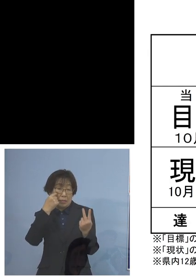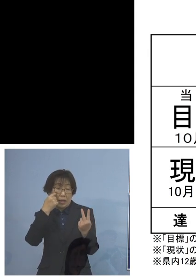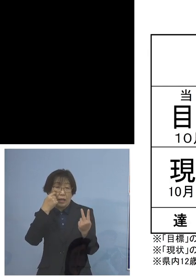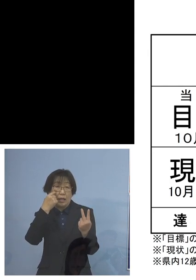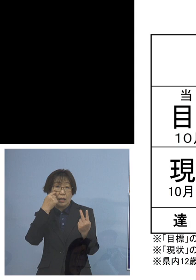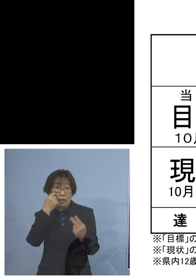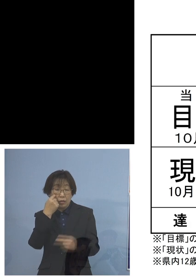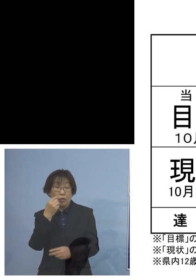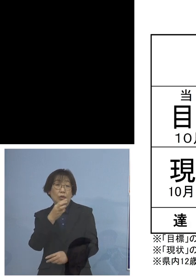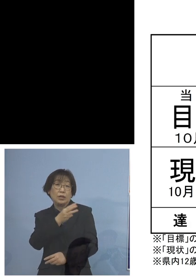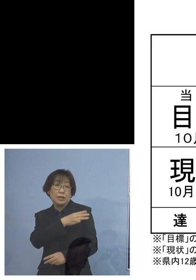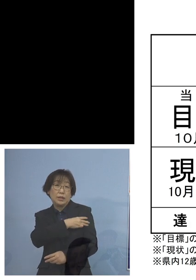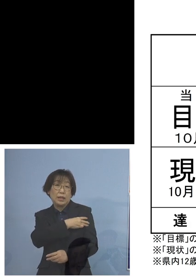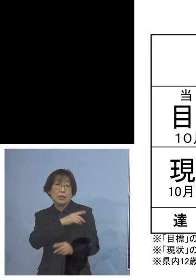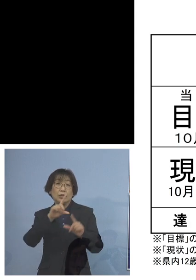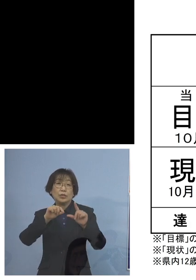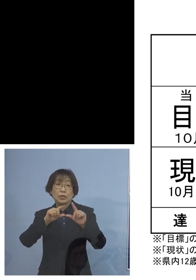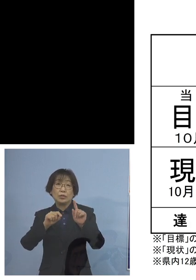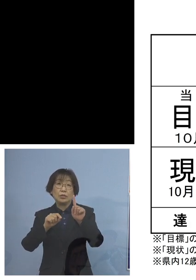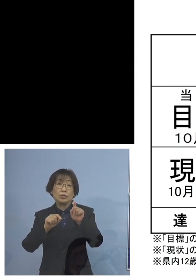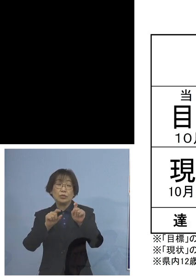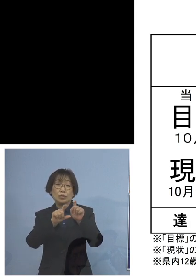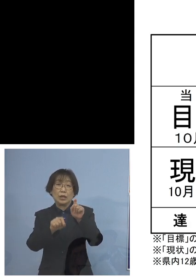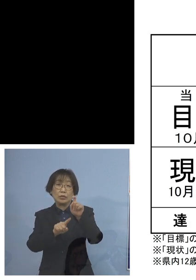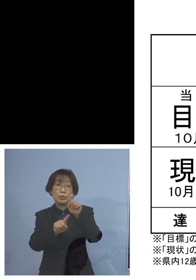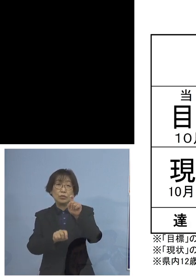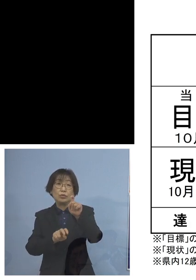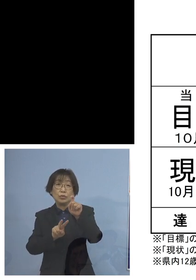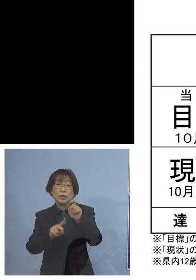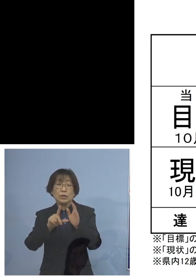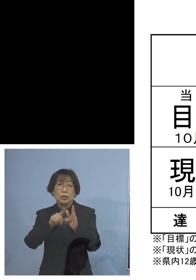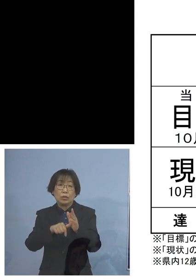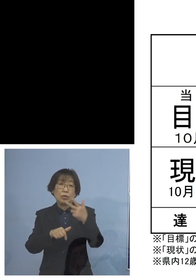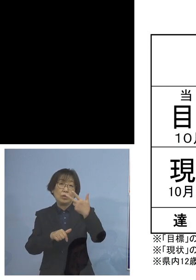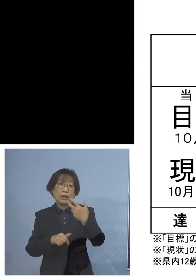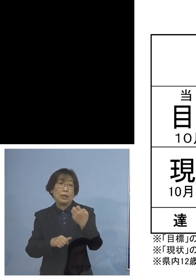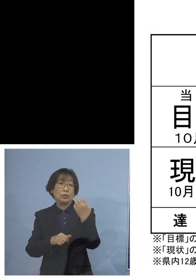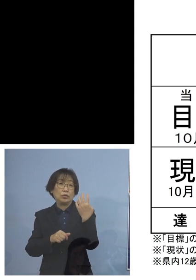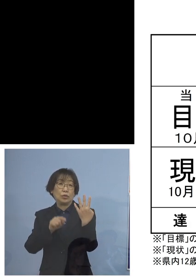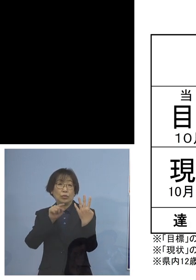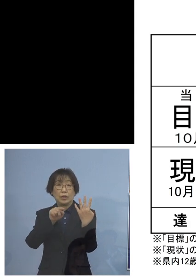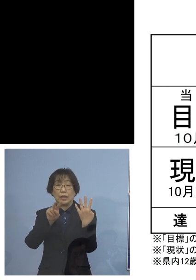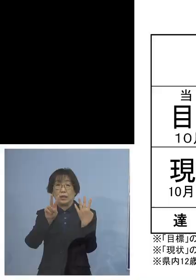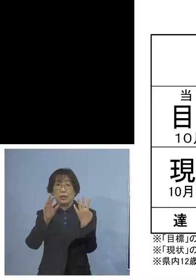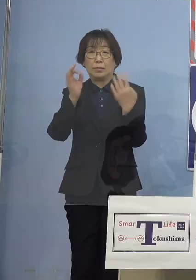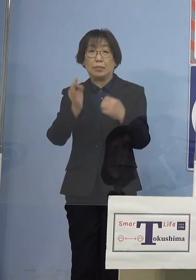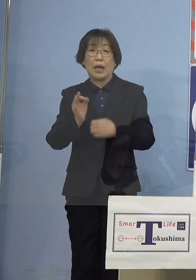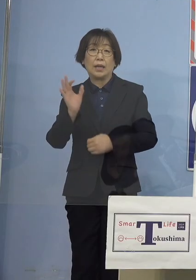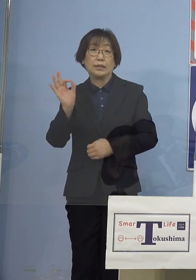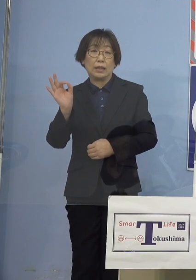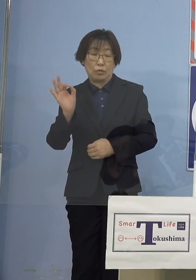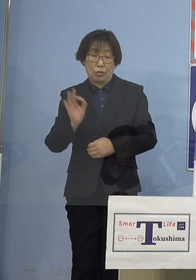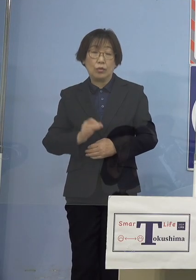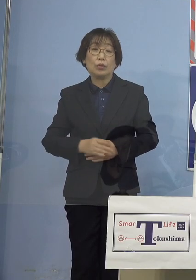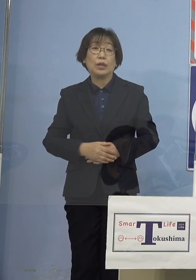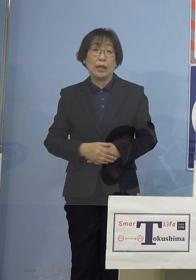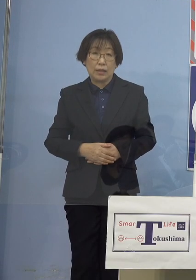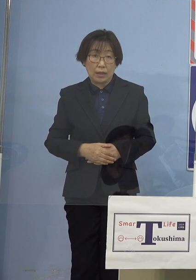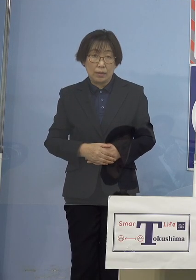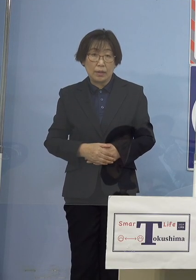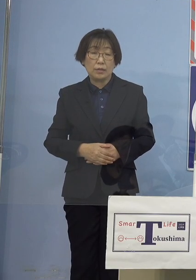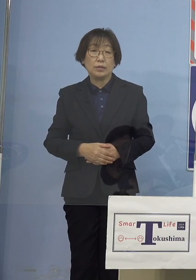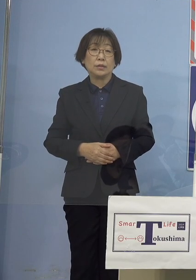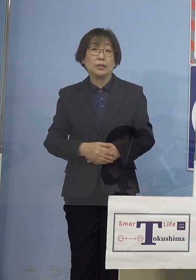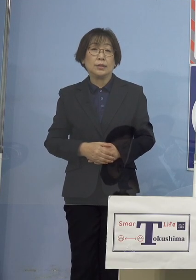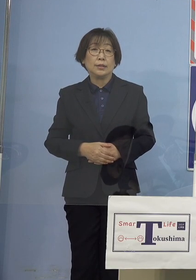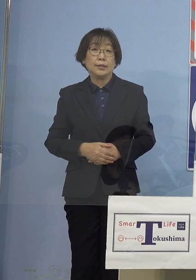10月12日時点で74.2パーセントと なっているところであります